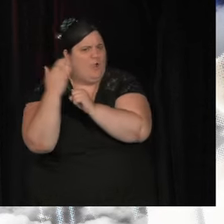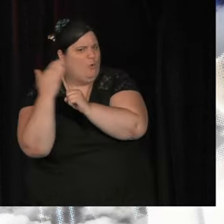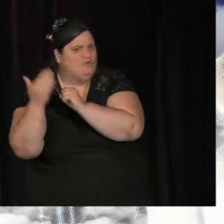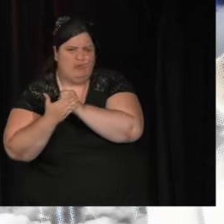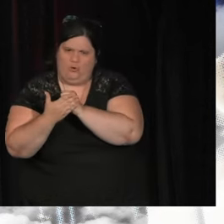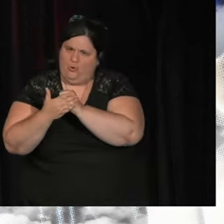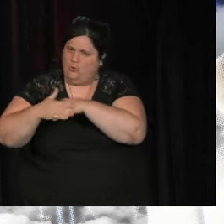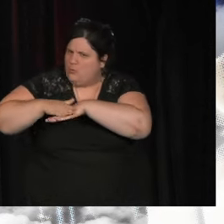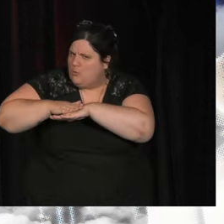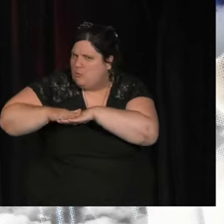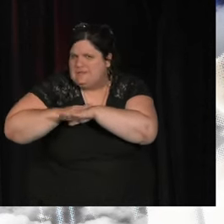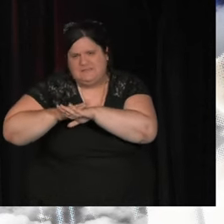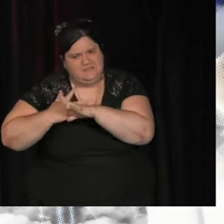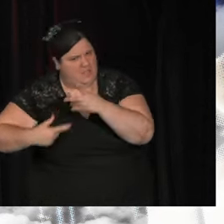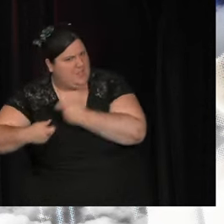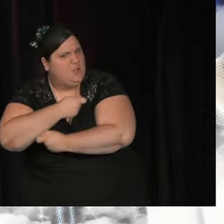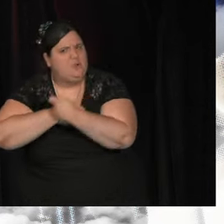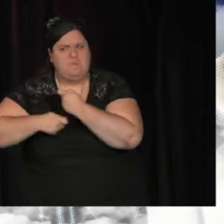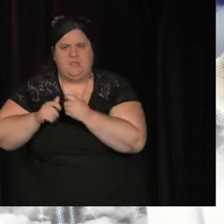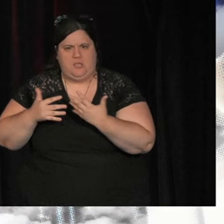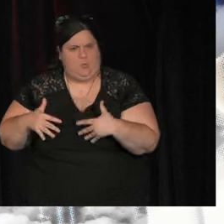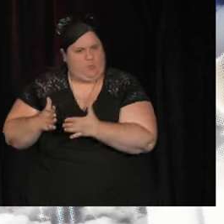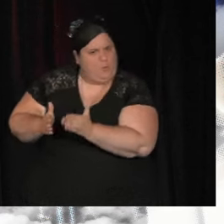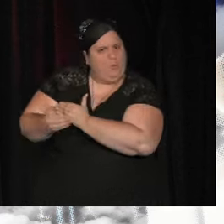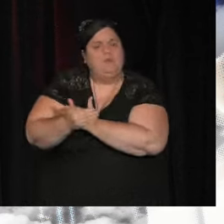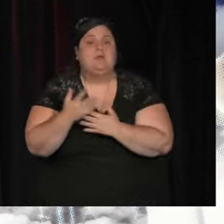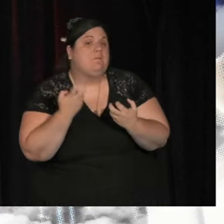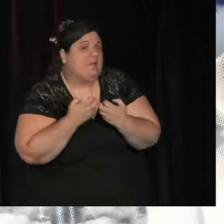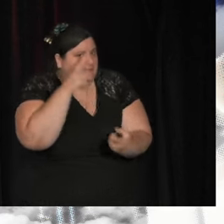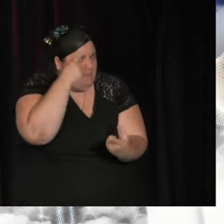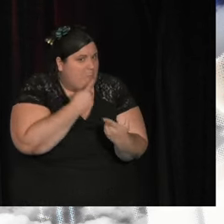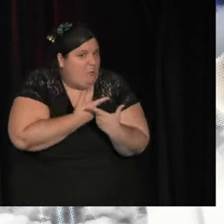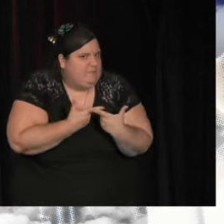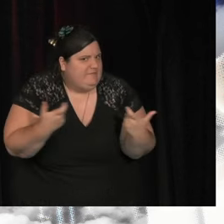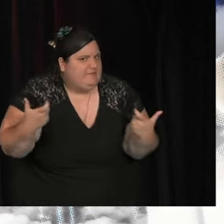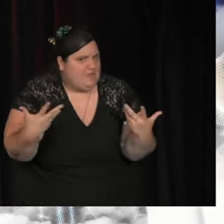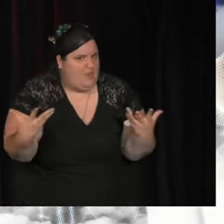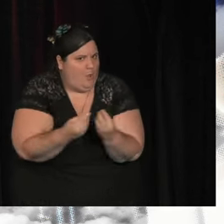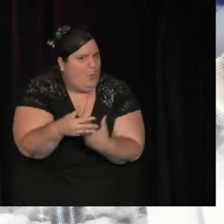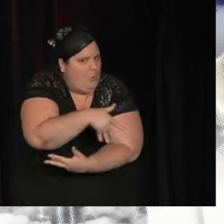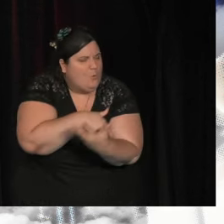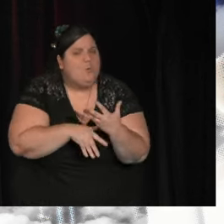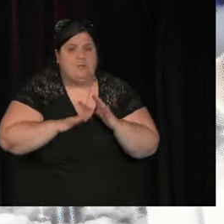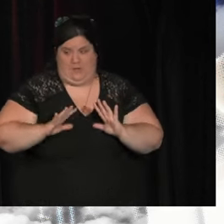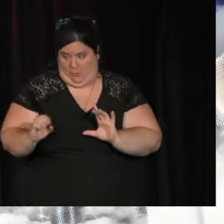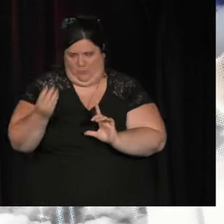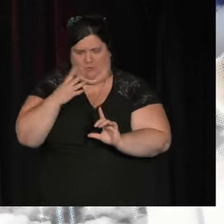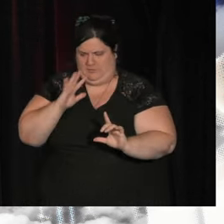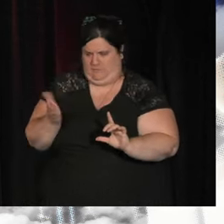et économiques de son époque. On a parlé un petit peu déjà des questions de diversité au sein du jeu. C'est vrai qu'il faut rappeler qu'Overwatch, c'est assez peu de